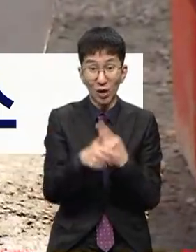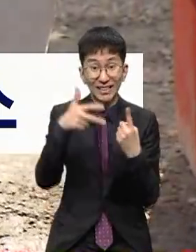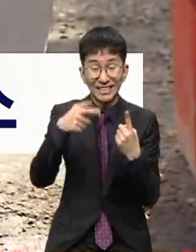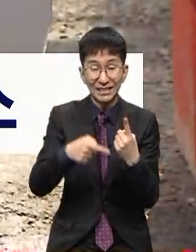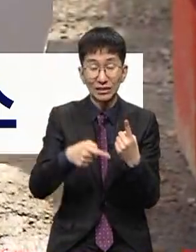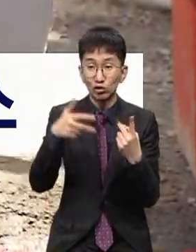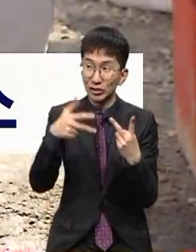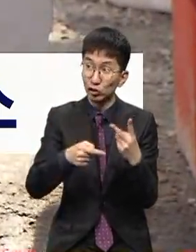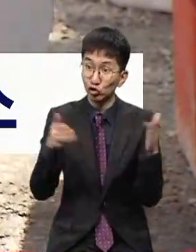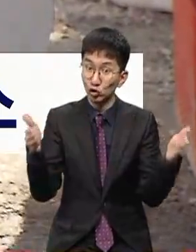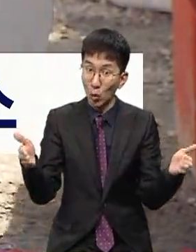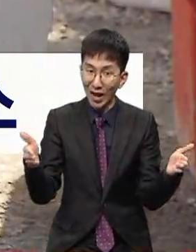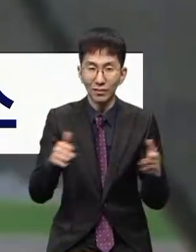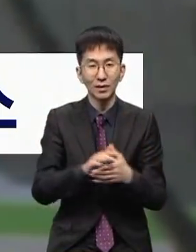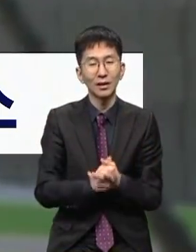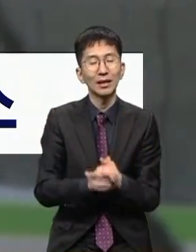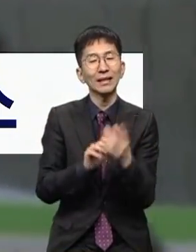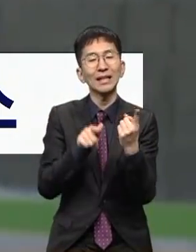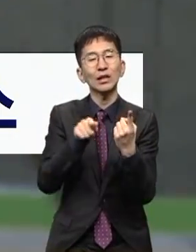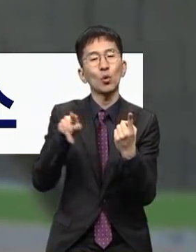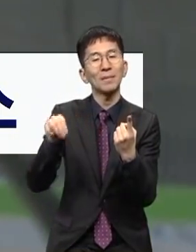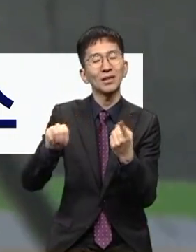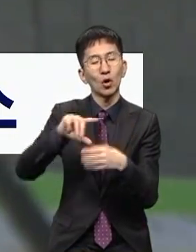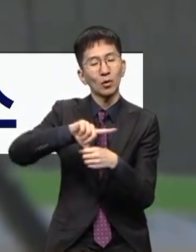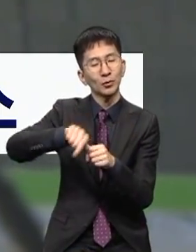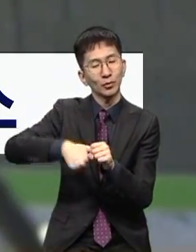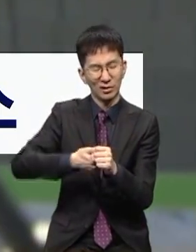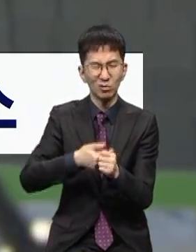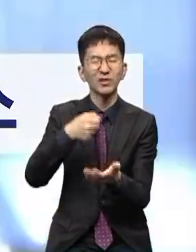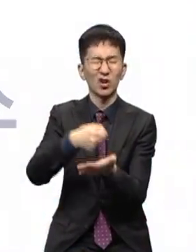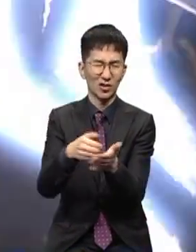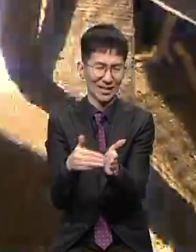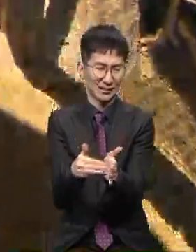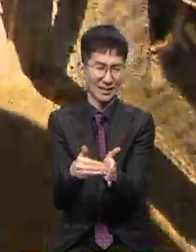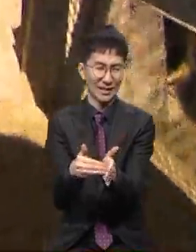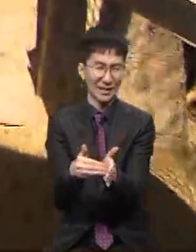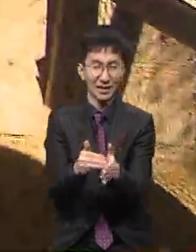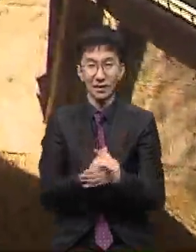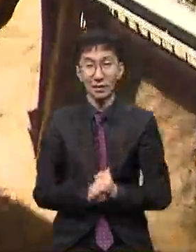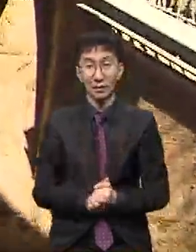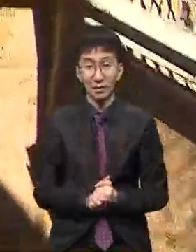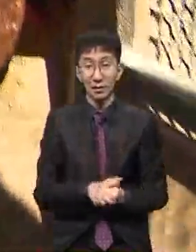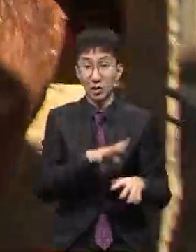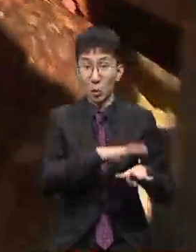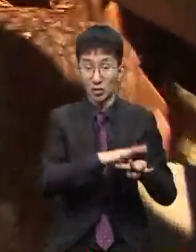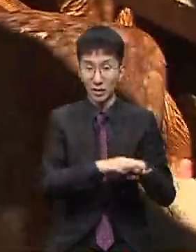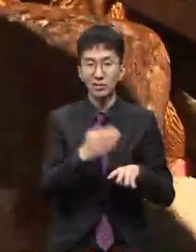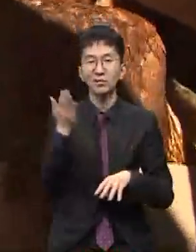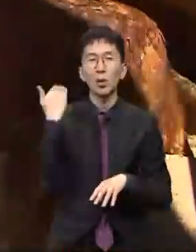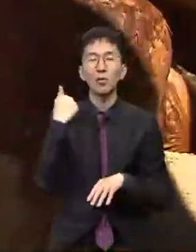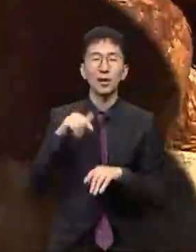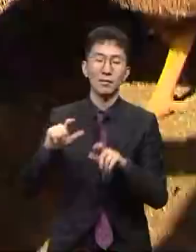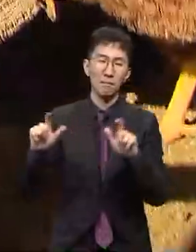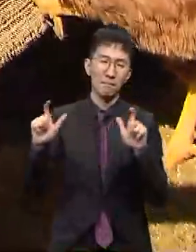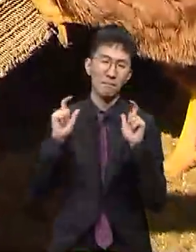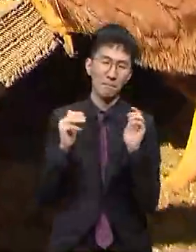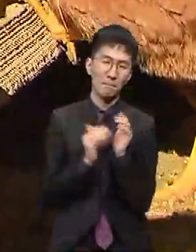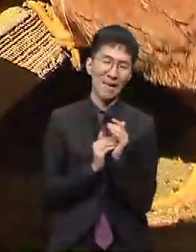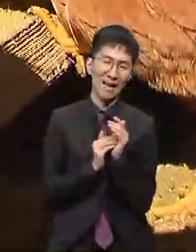발생 농가로부터 반경 1km 이내로 축소했습니다. 이 농장은 살처분 범위를 벗어났지만 구제